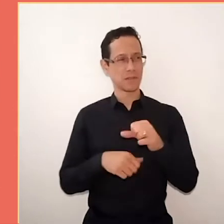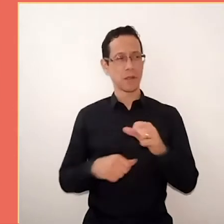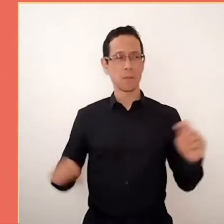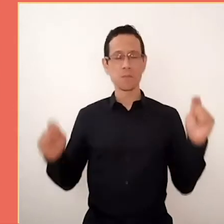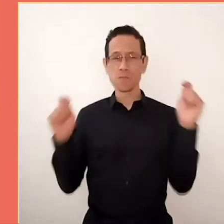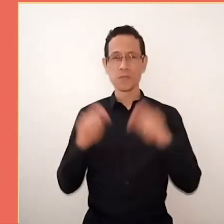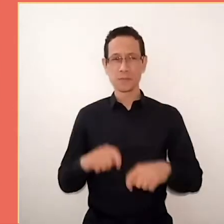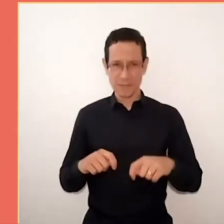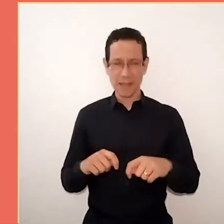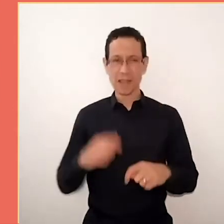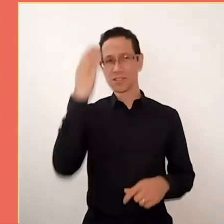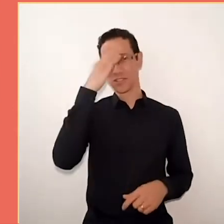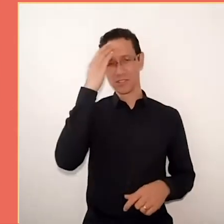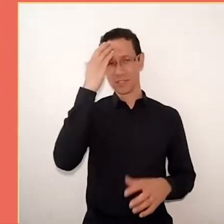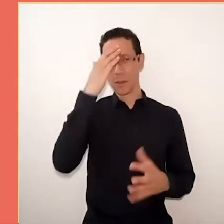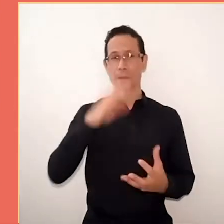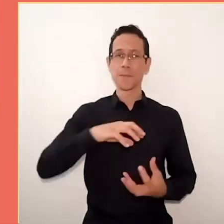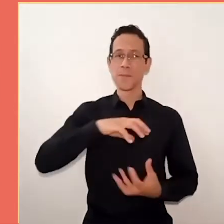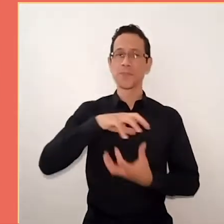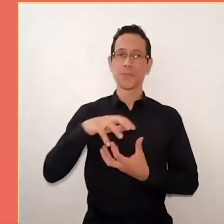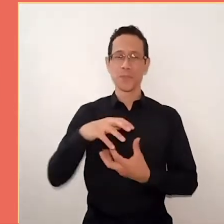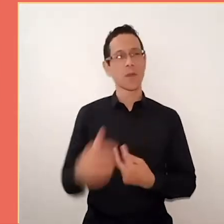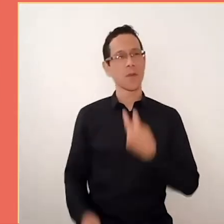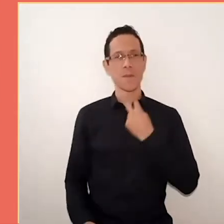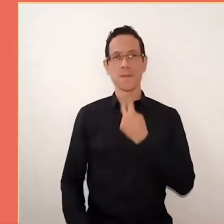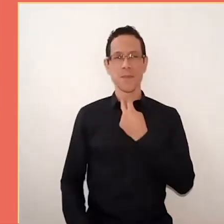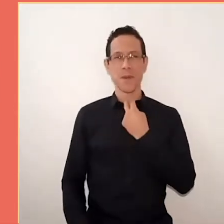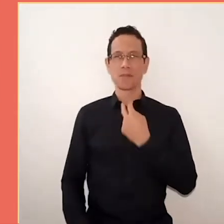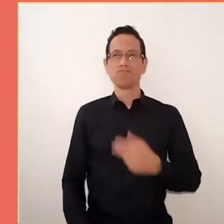de compreender o mundo, eu não posso deixar de falar daquele…